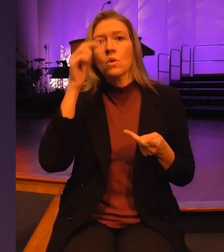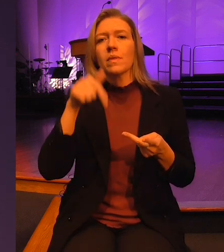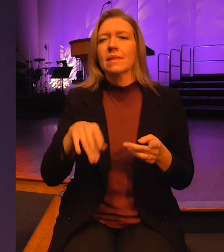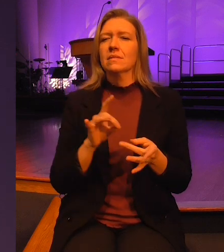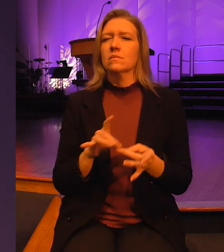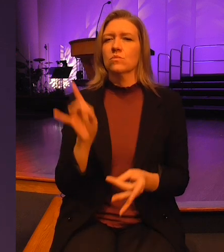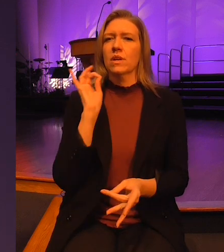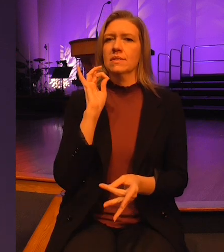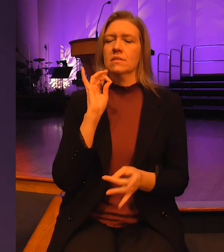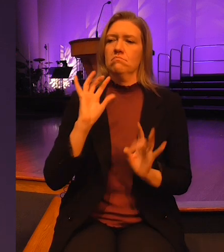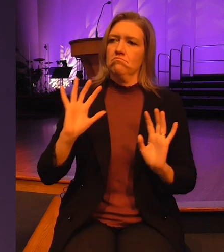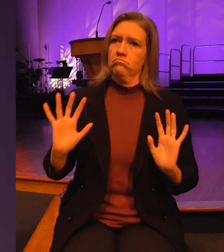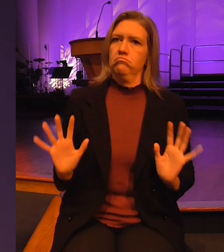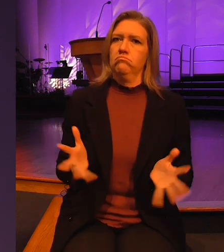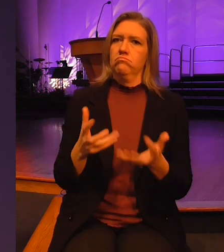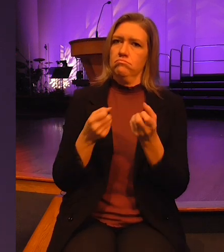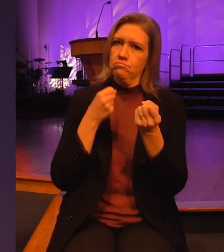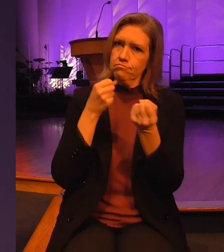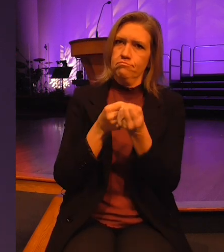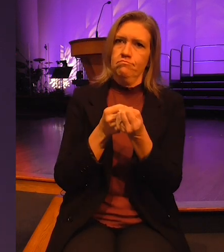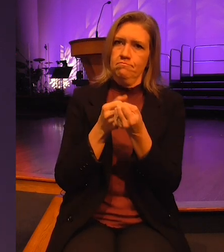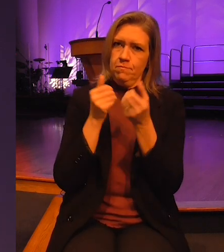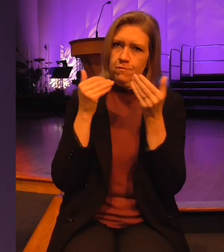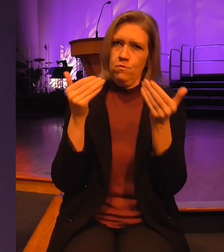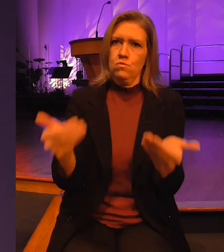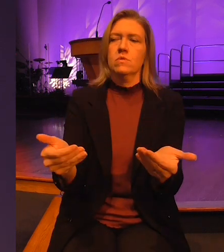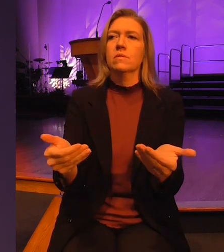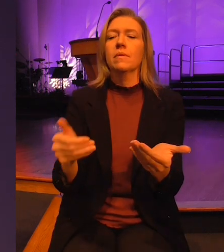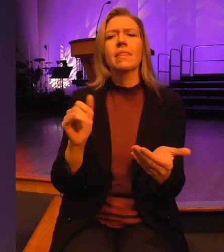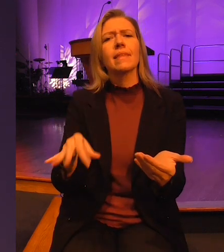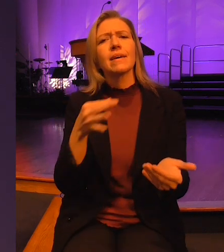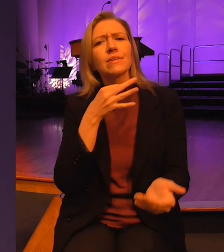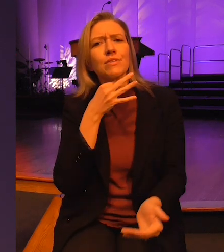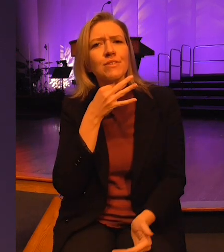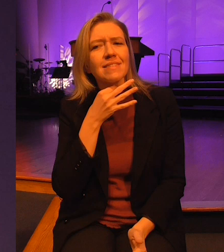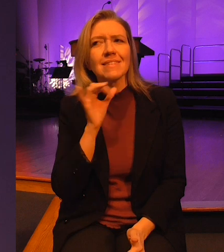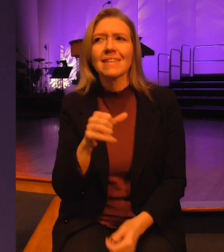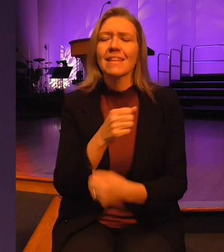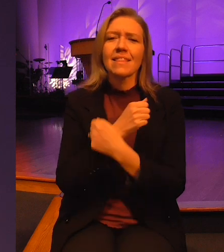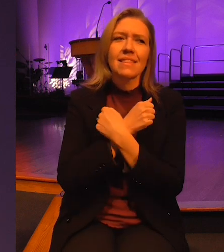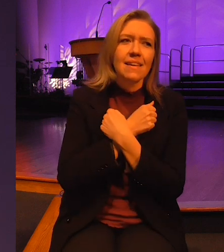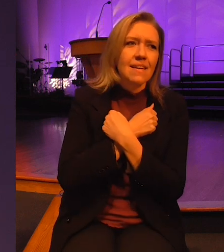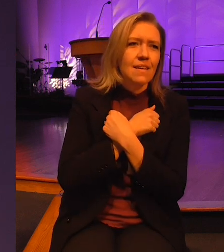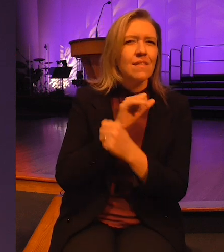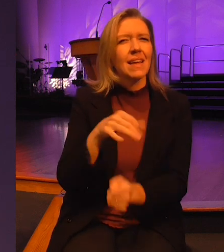el pie derecho hacia adelante, esa Curiosidad que ama, esa intención Divina que nosotros todos compartimos